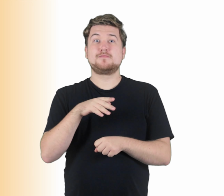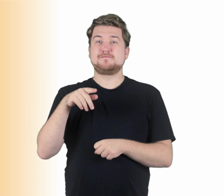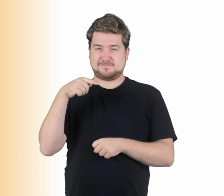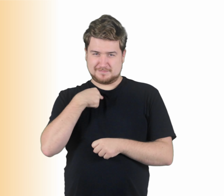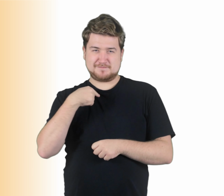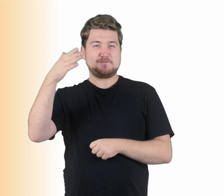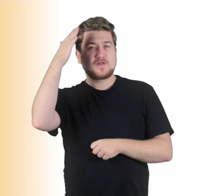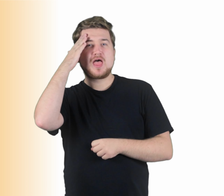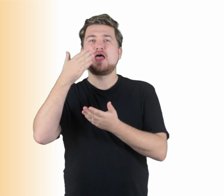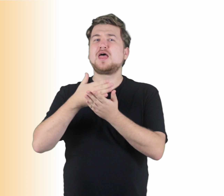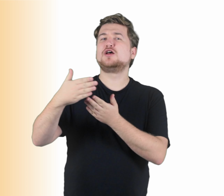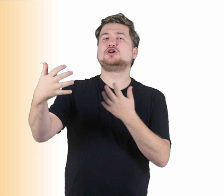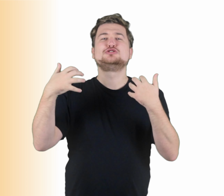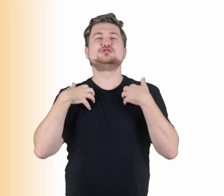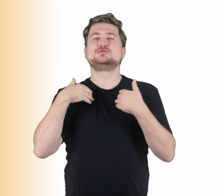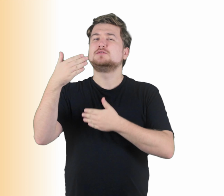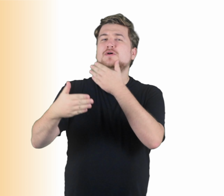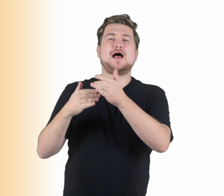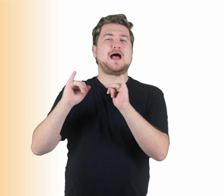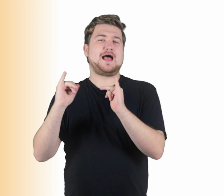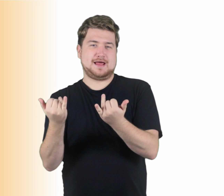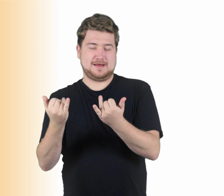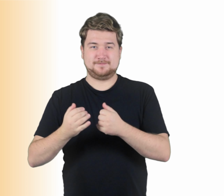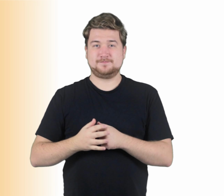i jak będziemy sobie radzić w życiu.